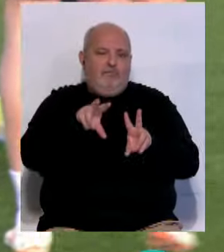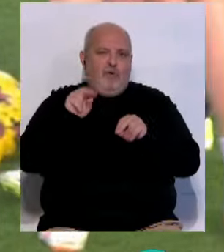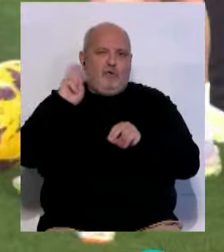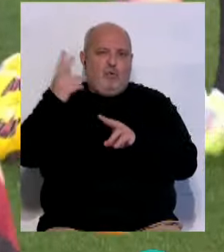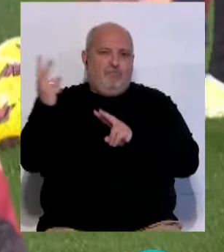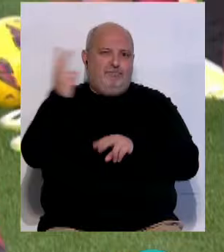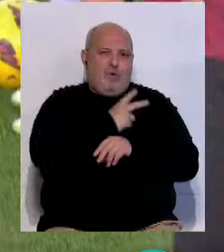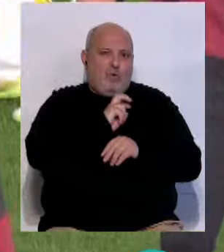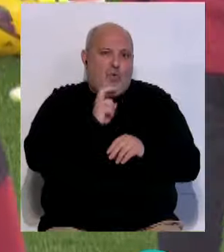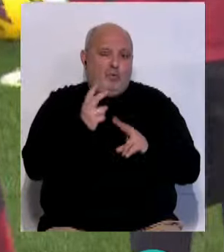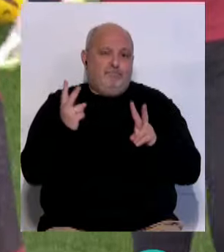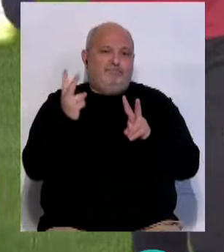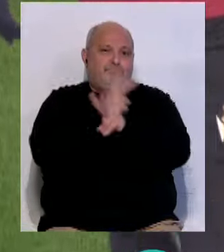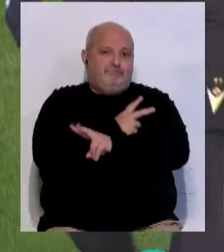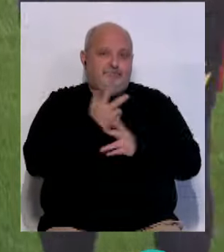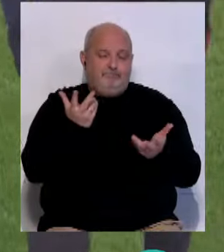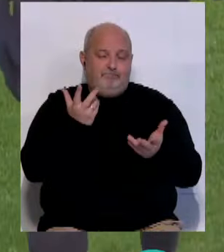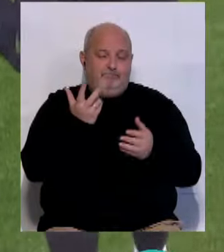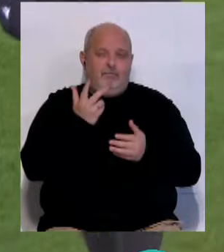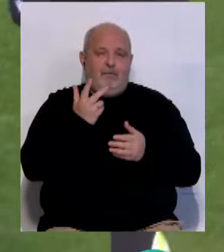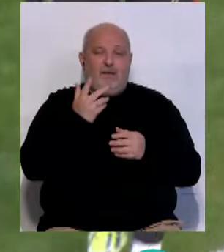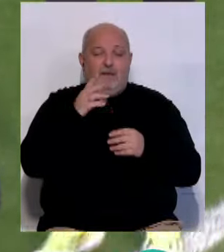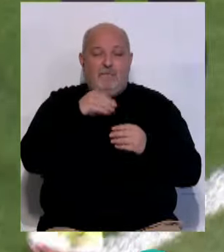creo que tendrá que haber un entendimiento en cierta manera presidente jugador más allá del